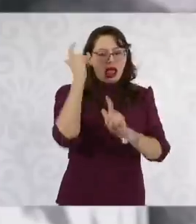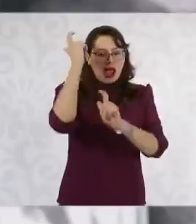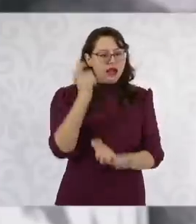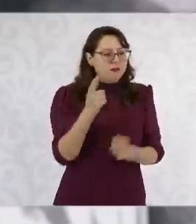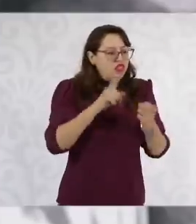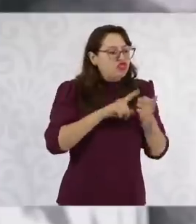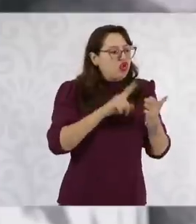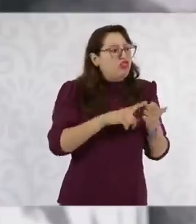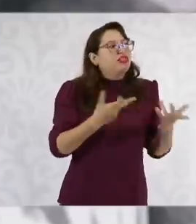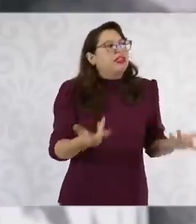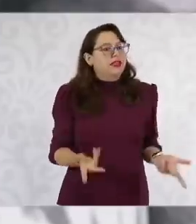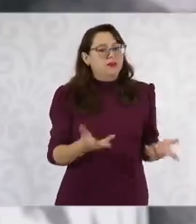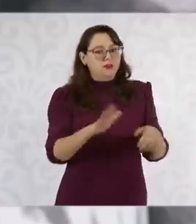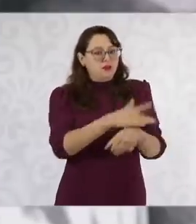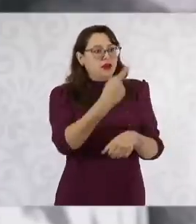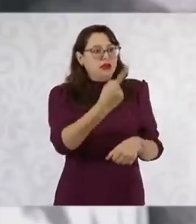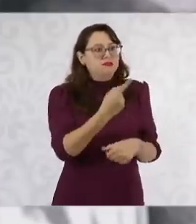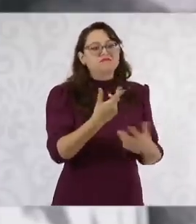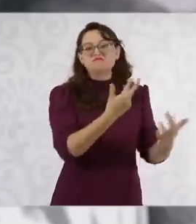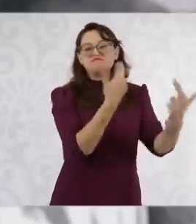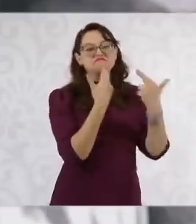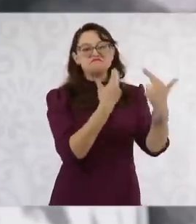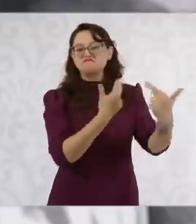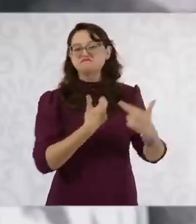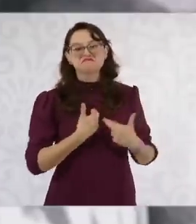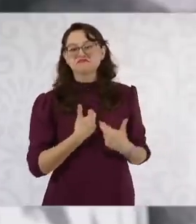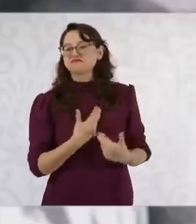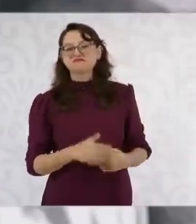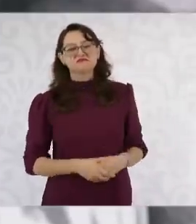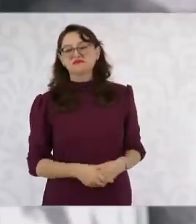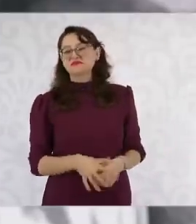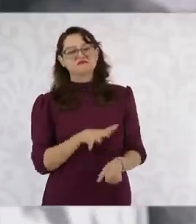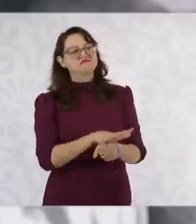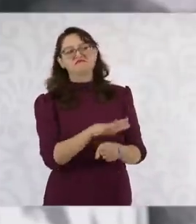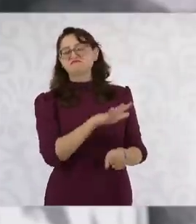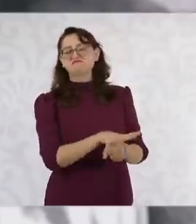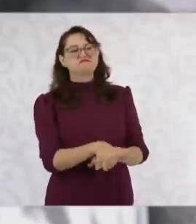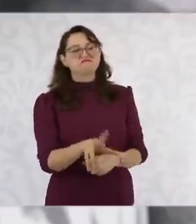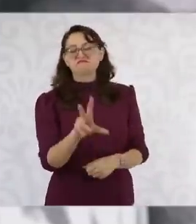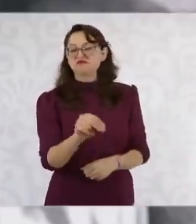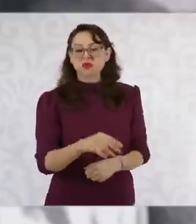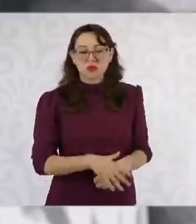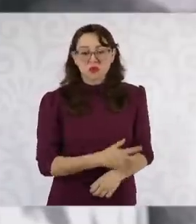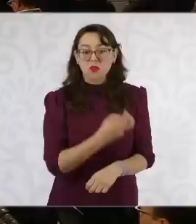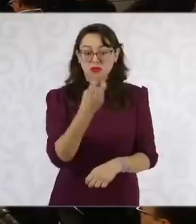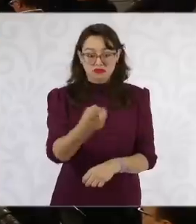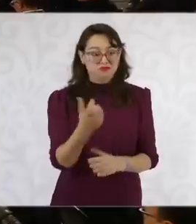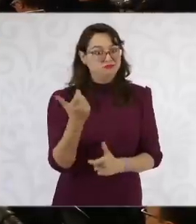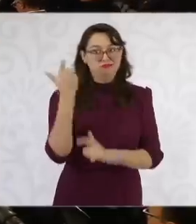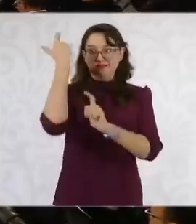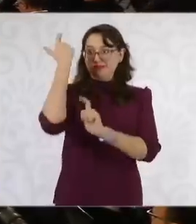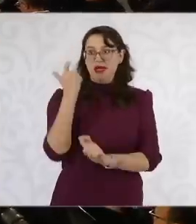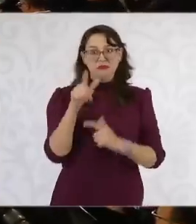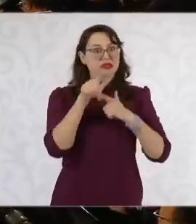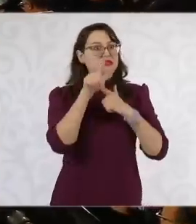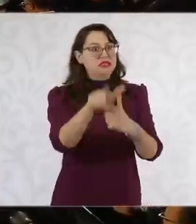de ninguna manera son satisfactorios y por eso es esa cantidad de de armas no sé si esté claro y en